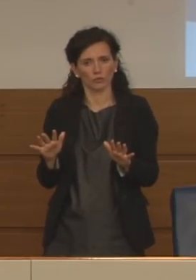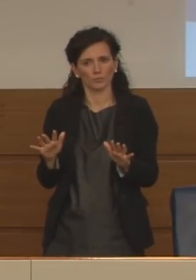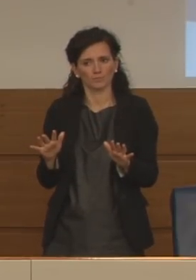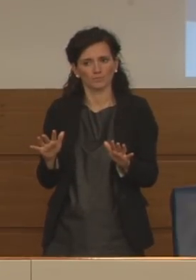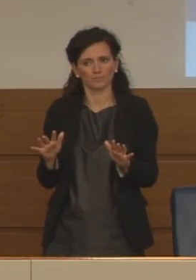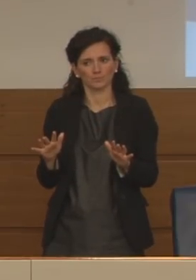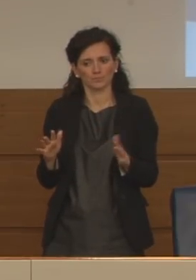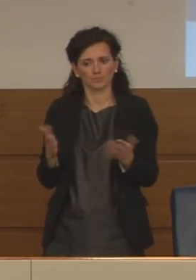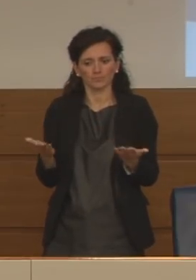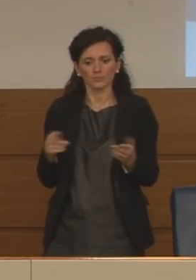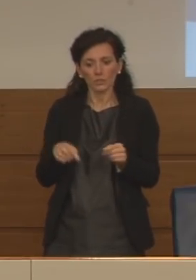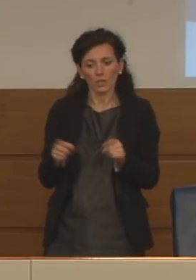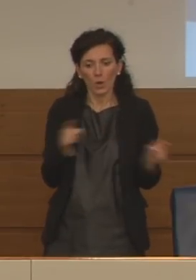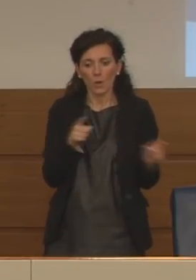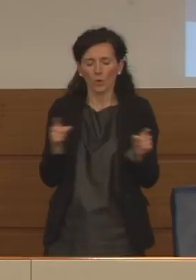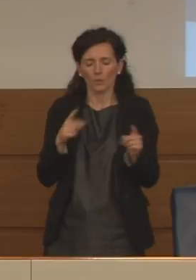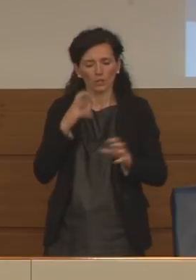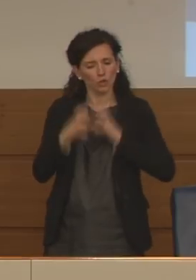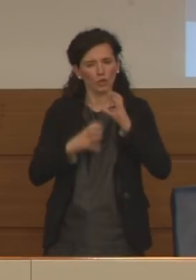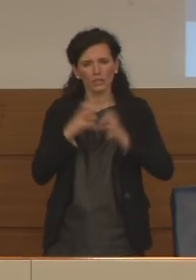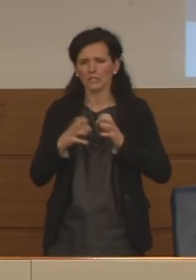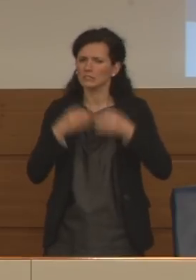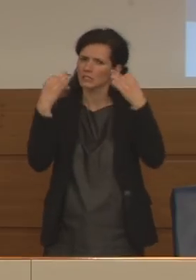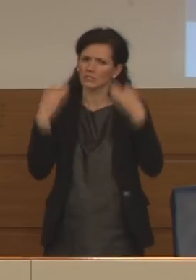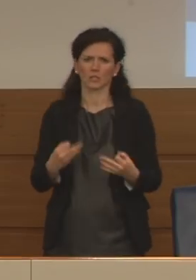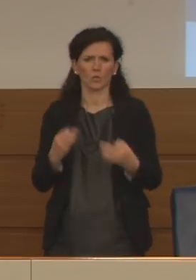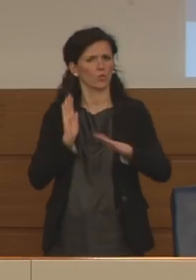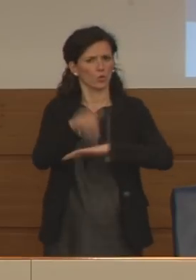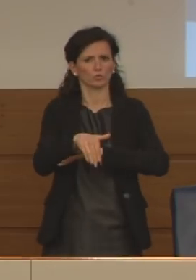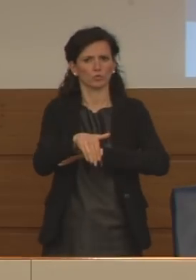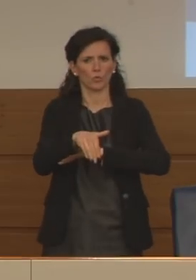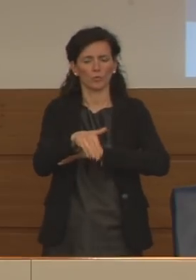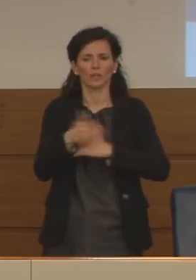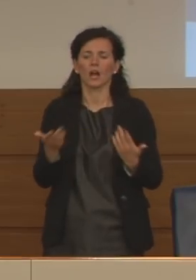momento di crisi sarà sicuramente superato. Ma noi dobbiamo arrivarci lì